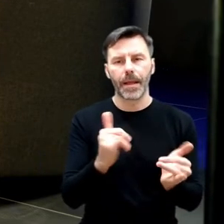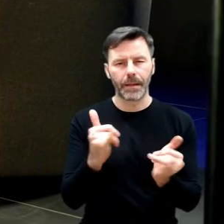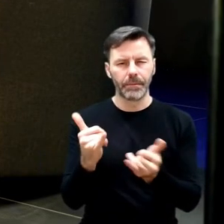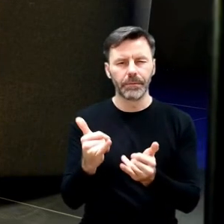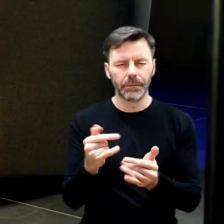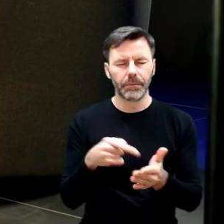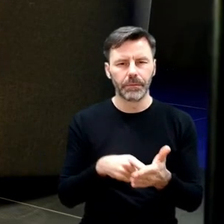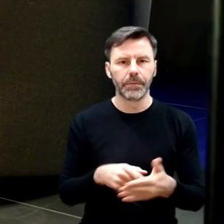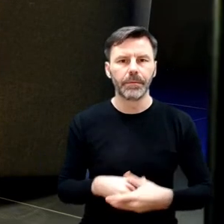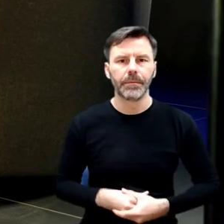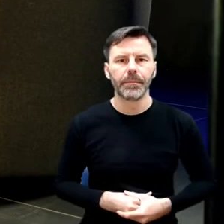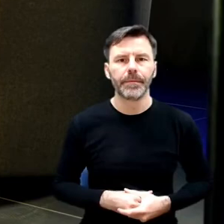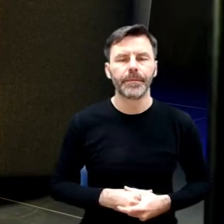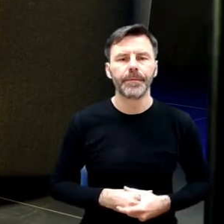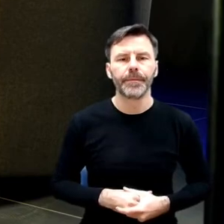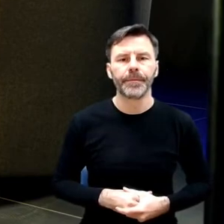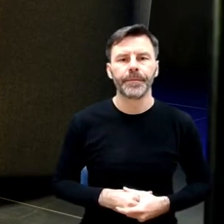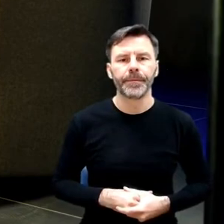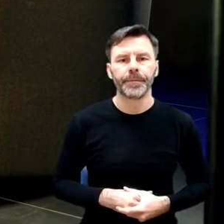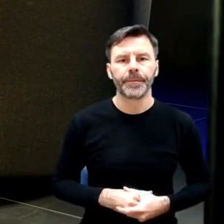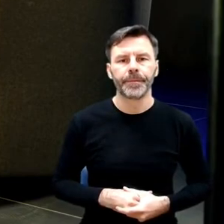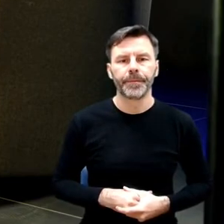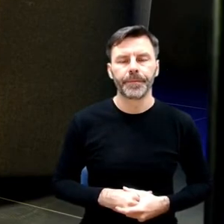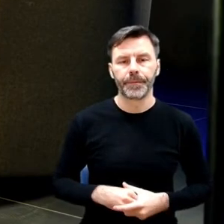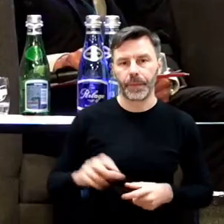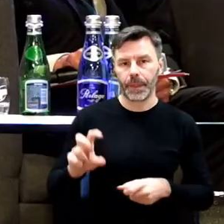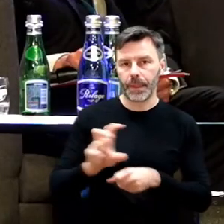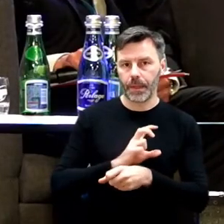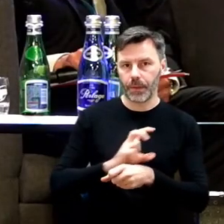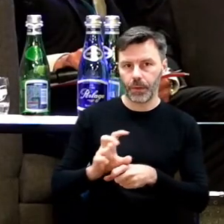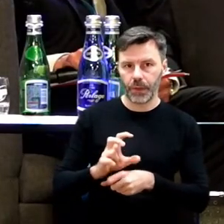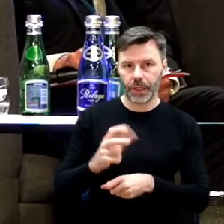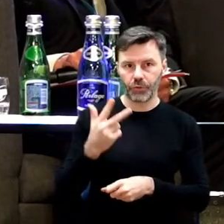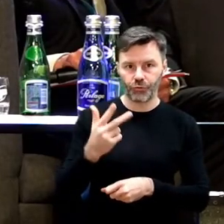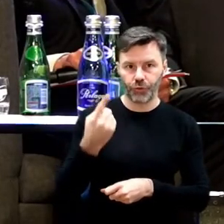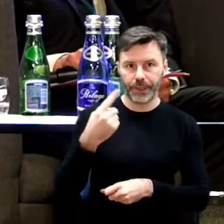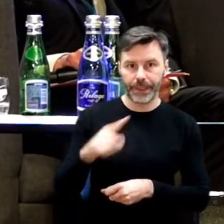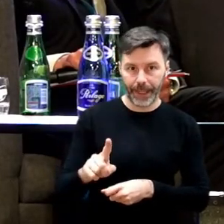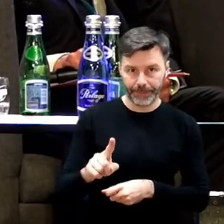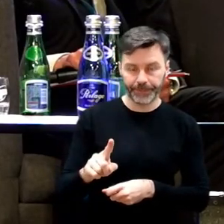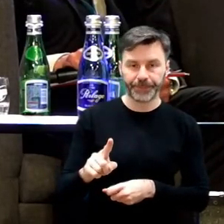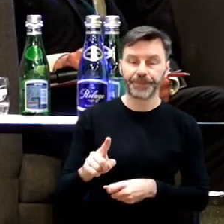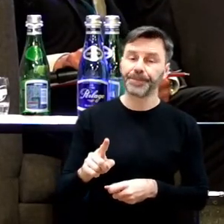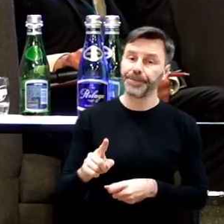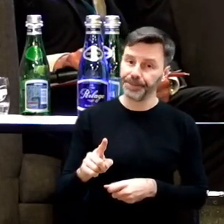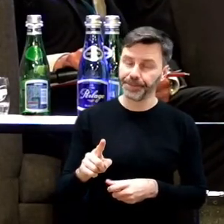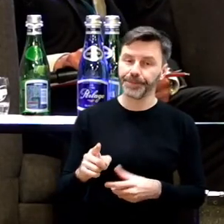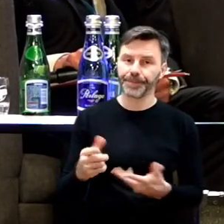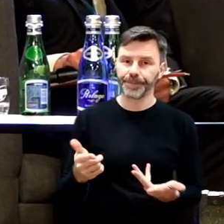Technologia modułowa 3D jest czymś charakterystycznym dla firmy, która działa w branży.